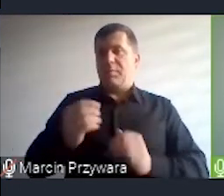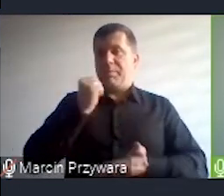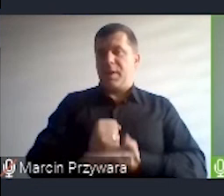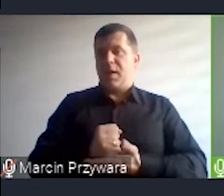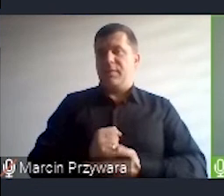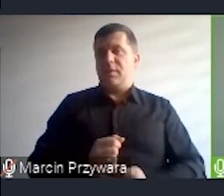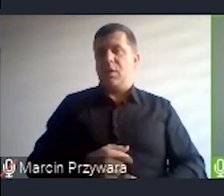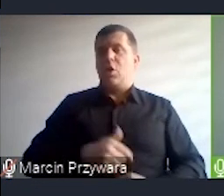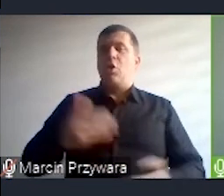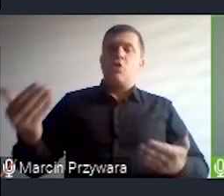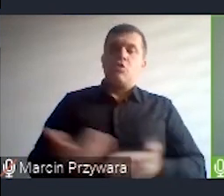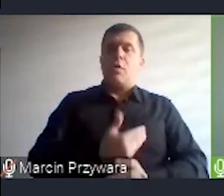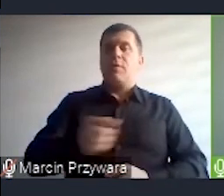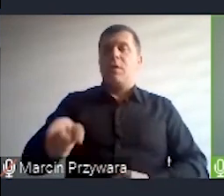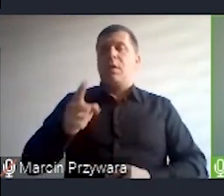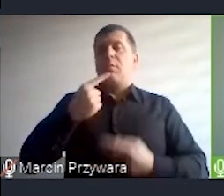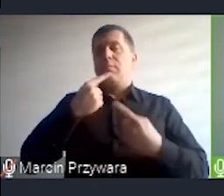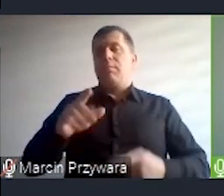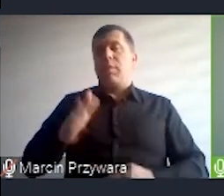że nowy podmiot odpowiada za trwałość projektu